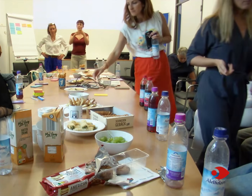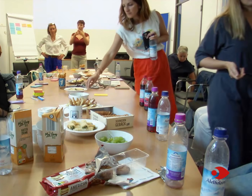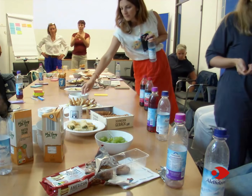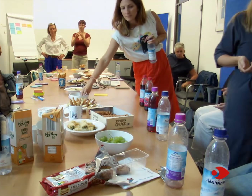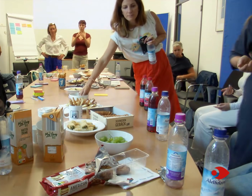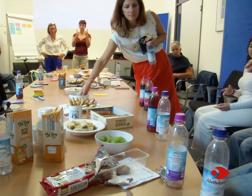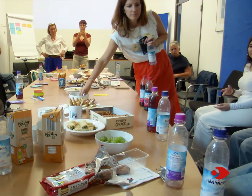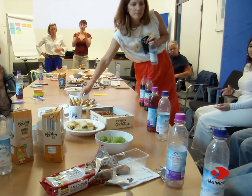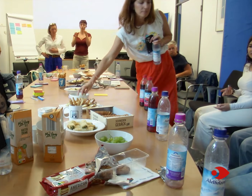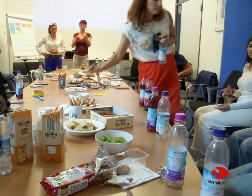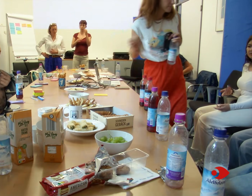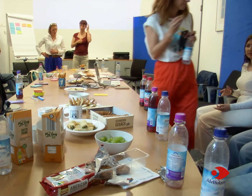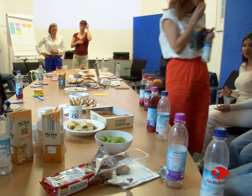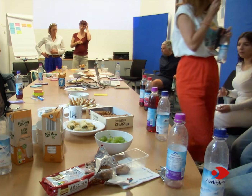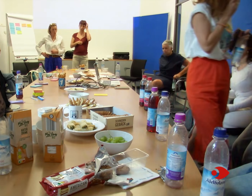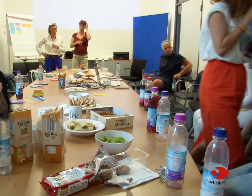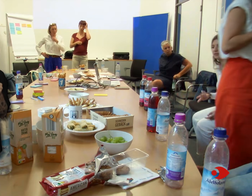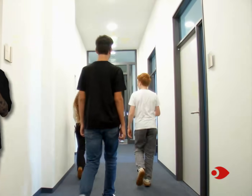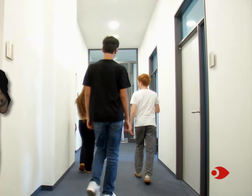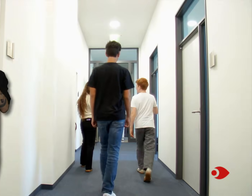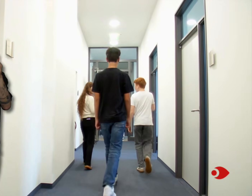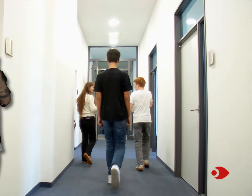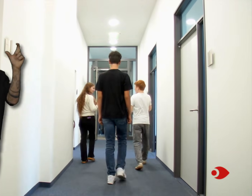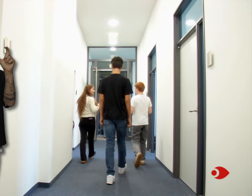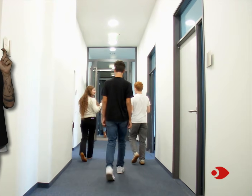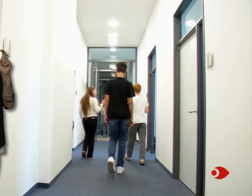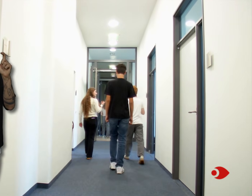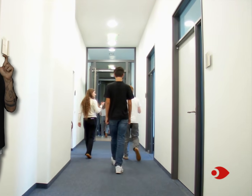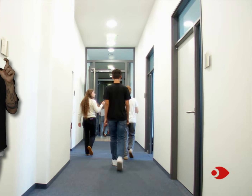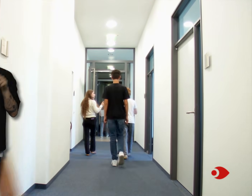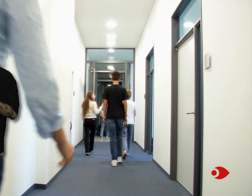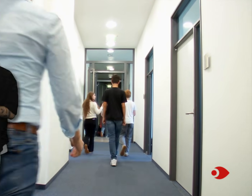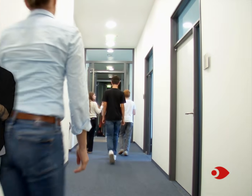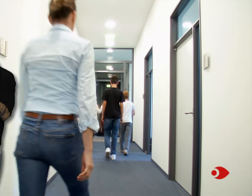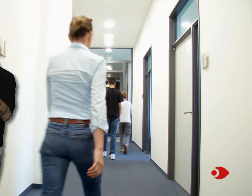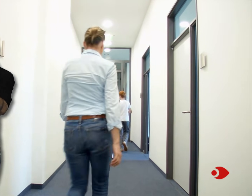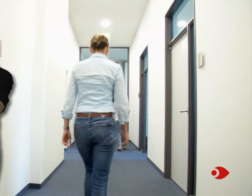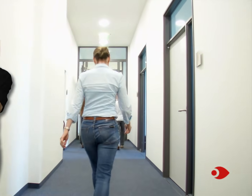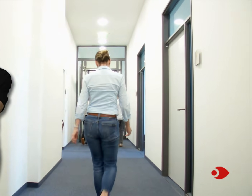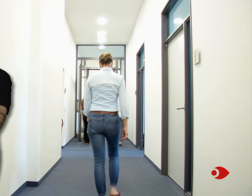In Gruppenarbeiten geht's los, um erst einmal ein Thema zu finden. Das ist ein erster Arbeitsschritt von vielen,